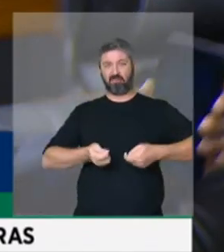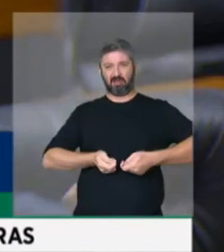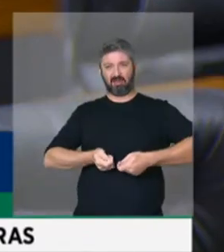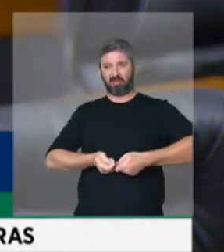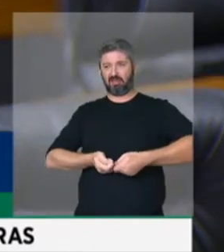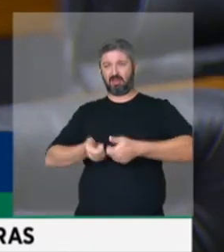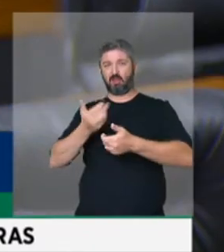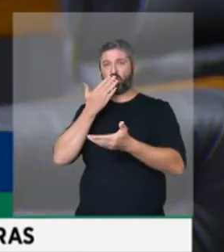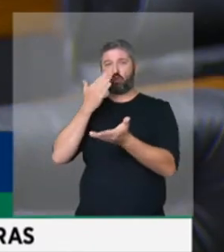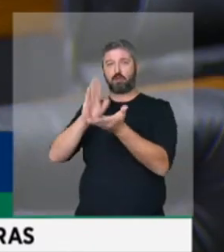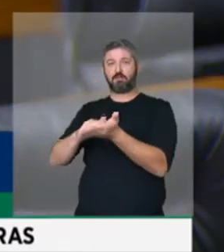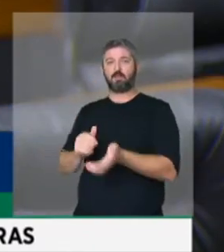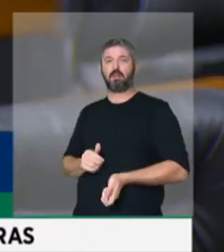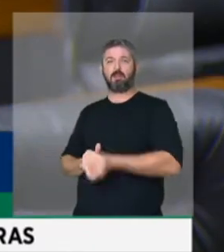SEXTA EMPRESA... MAIS LUCRATIVA DO BRASIL, E É